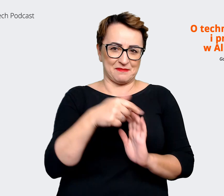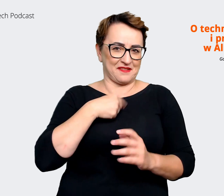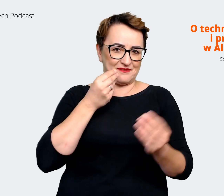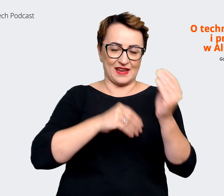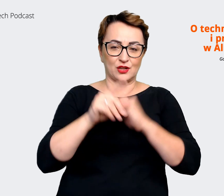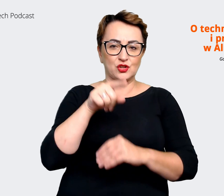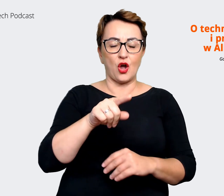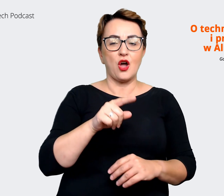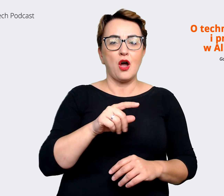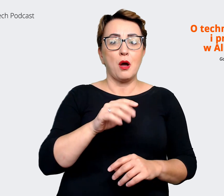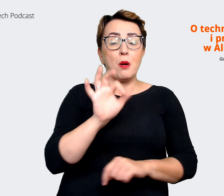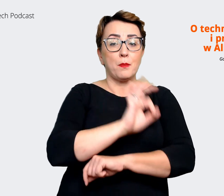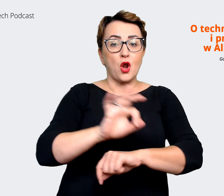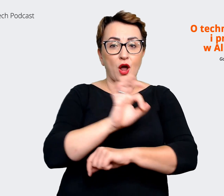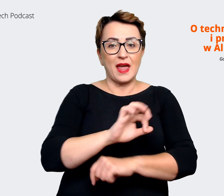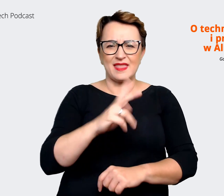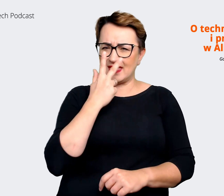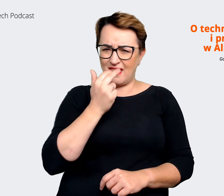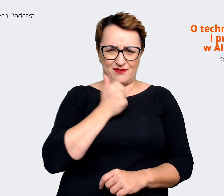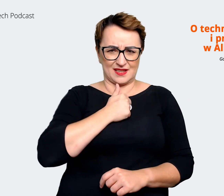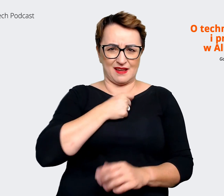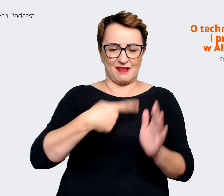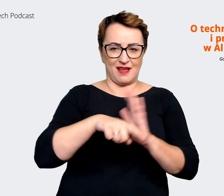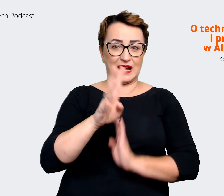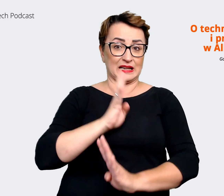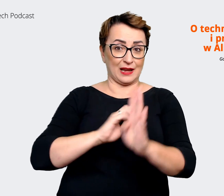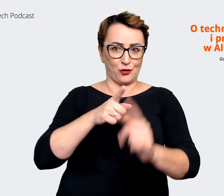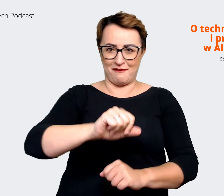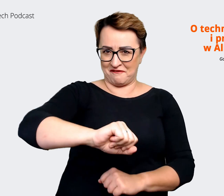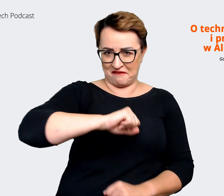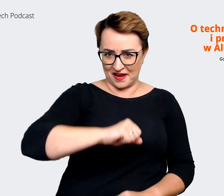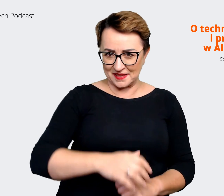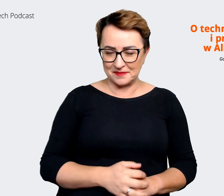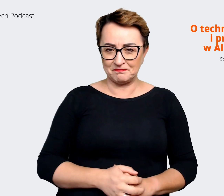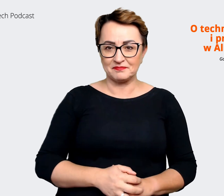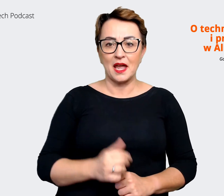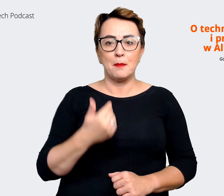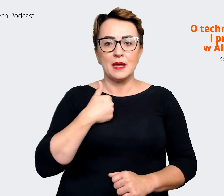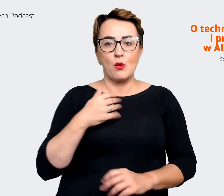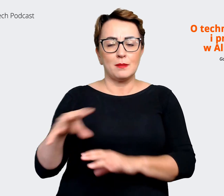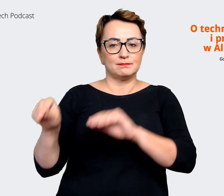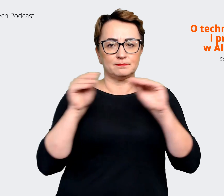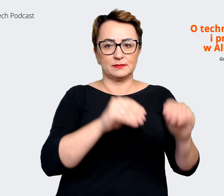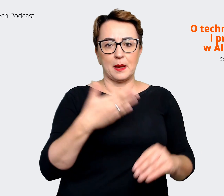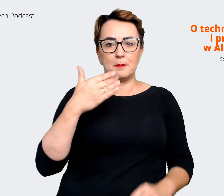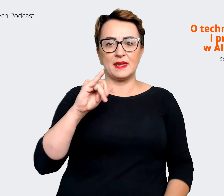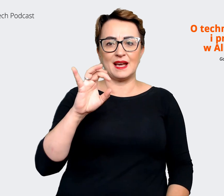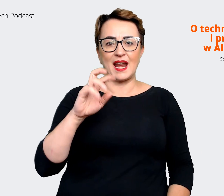w ogóle niewidoczny dla klientów i to jest w nim najfajniejsze. Migrowaliśmy bazy Cosmos DB między